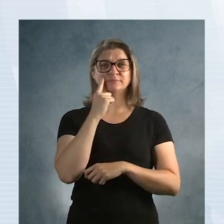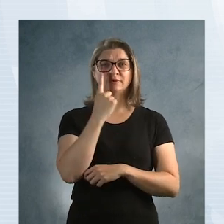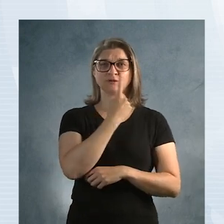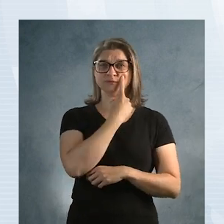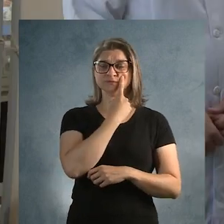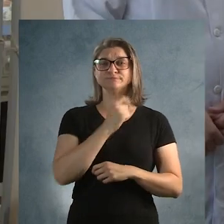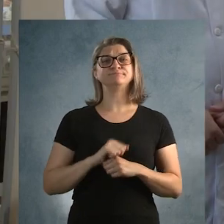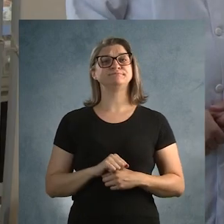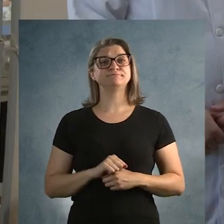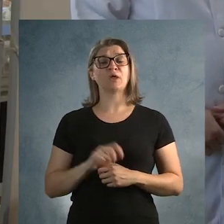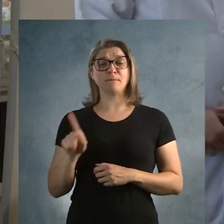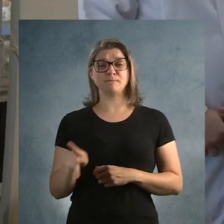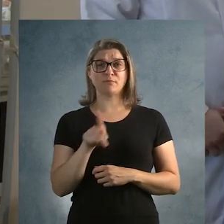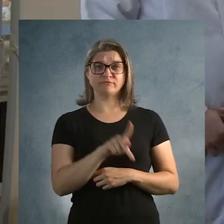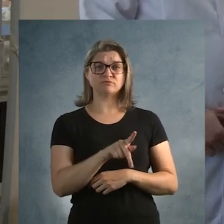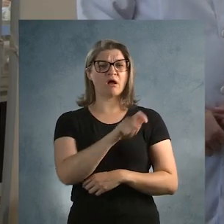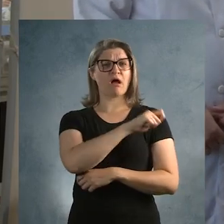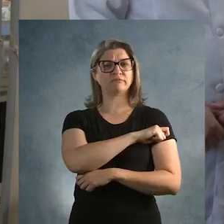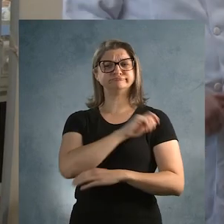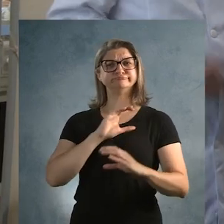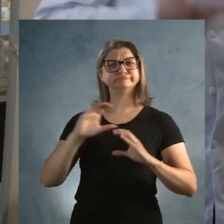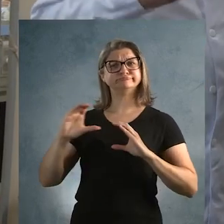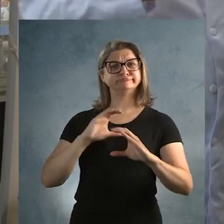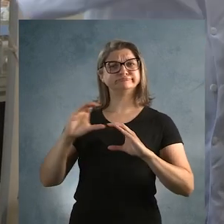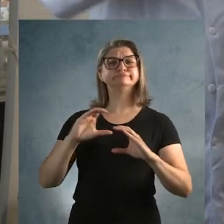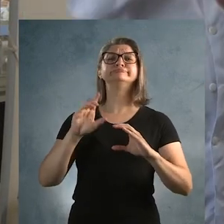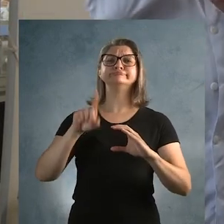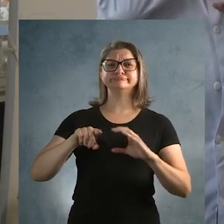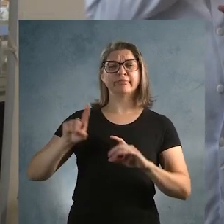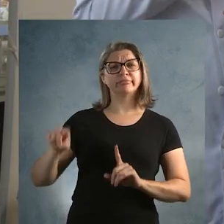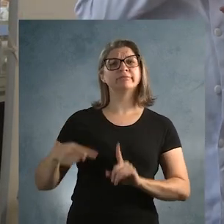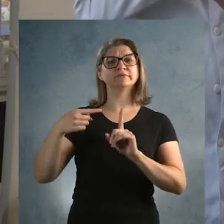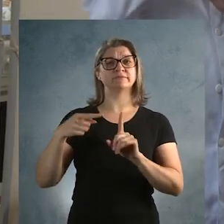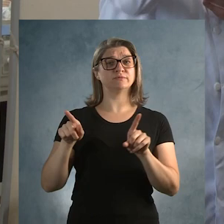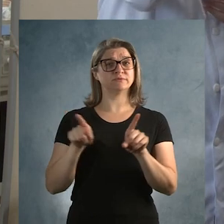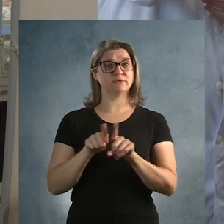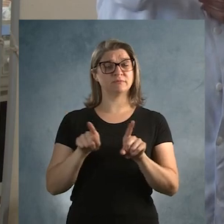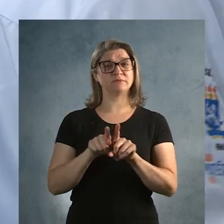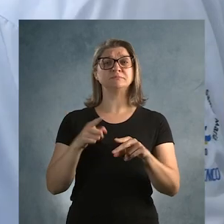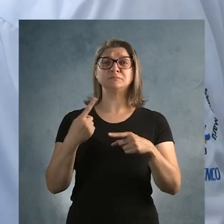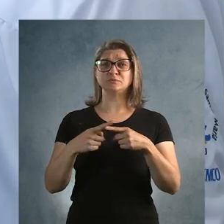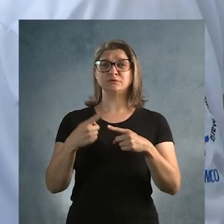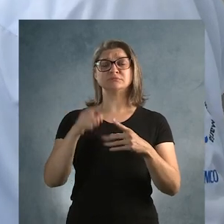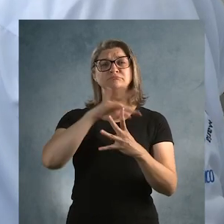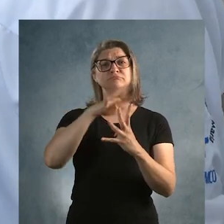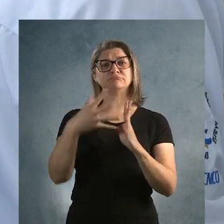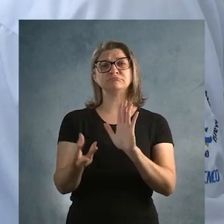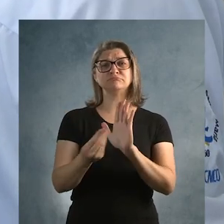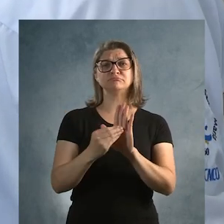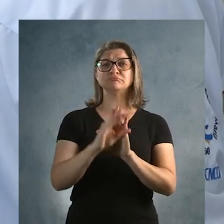A comunicação da professora com aluno também teve desafios, já que a Libras foi incluída recentemente